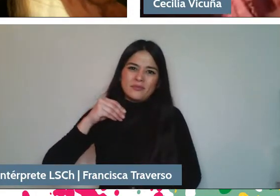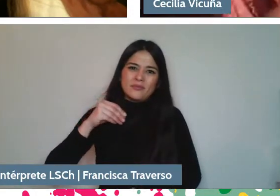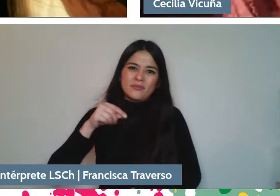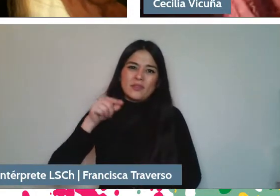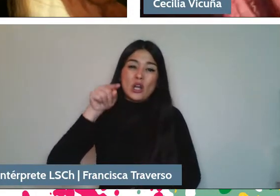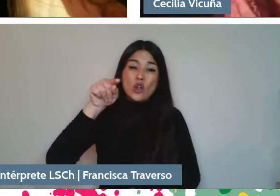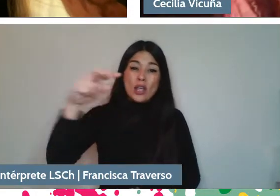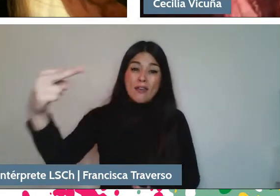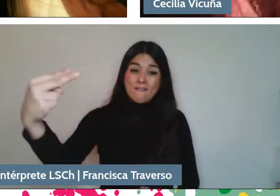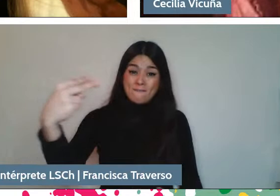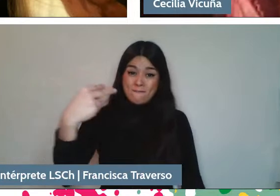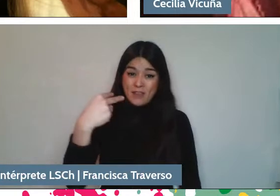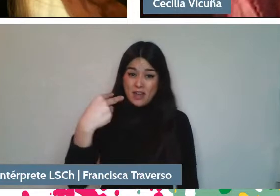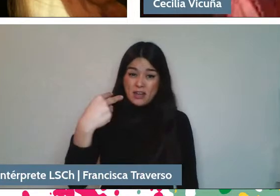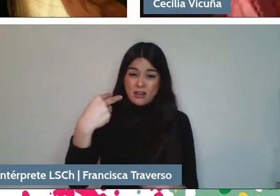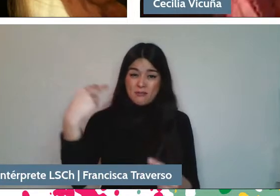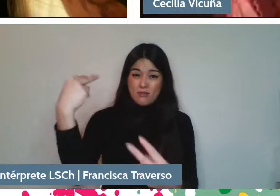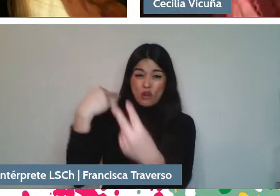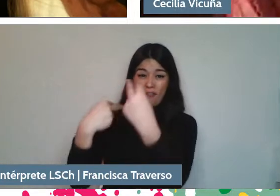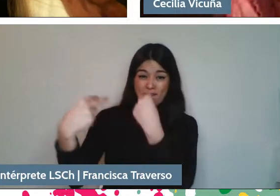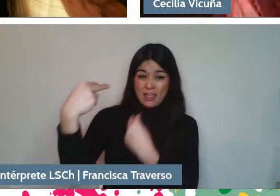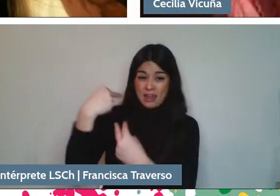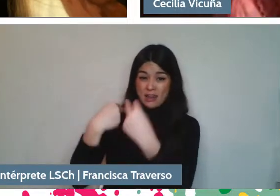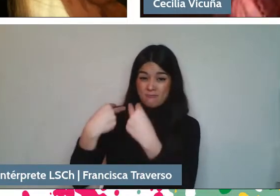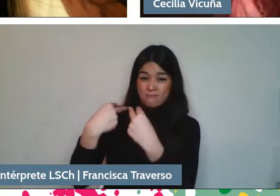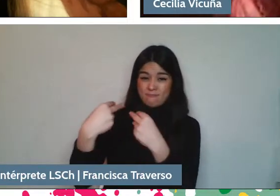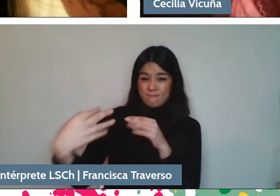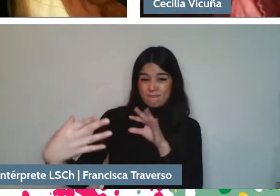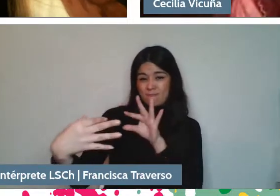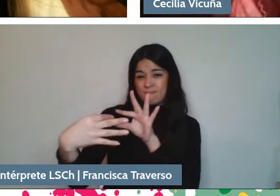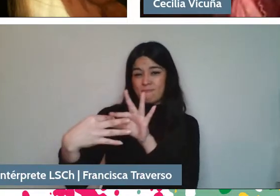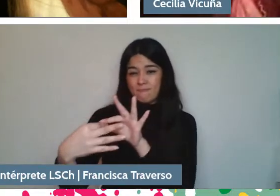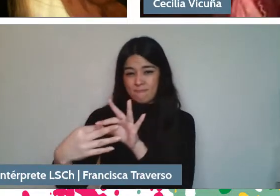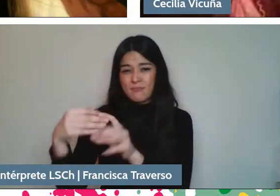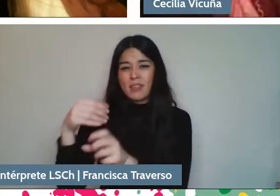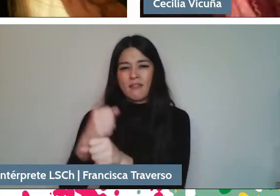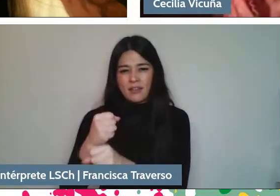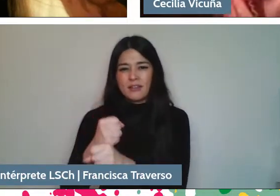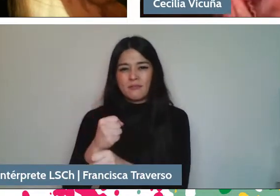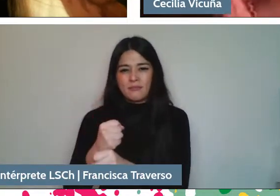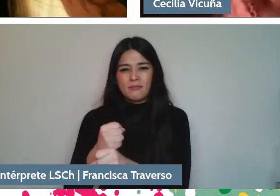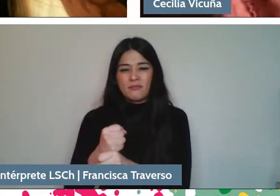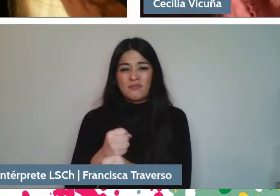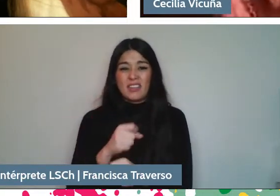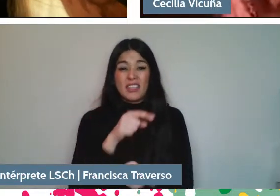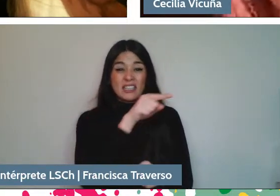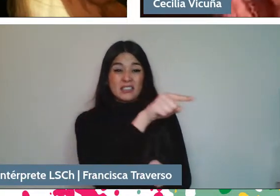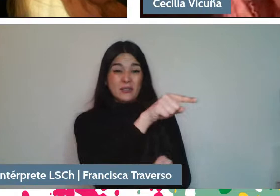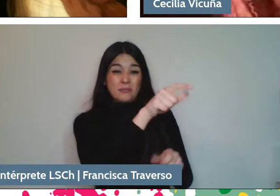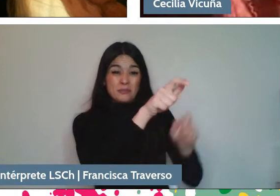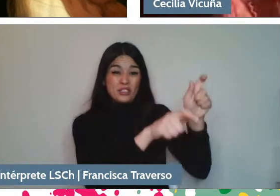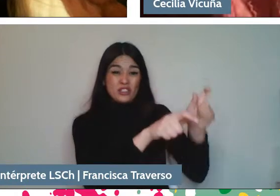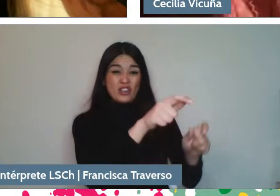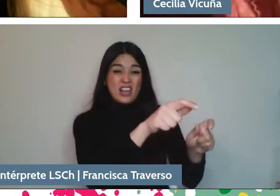acércate a esos seres y asóciate con ellos y trabaja con ellos; y a los que te quieren ver menos de lo que tú eres: